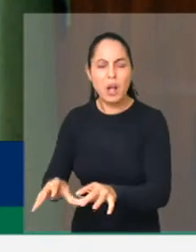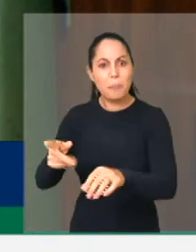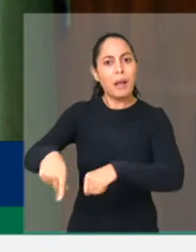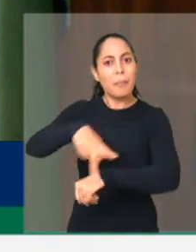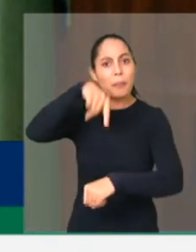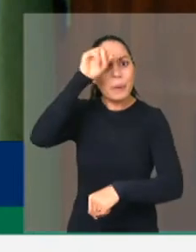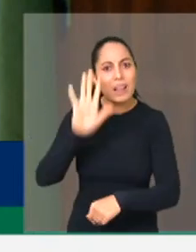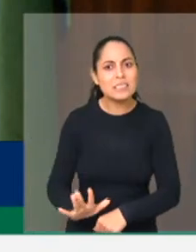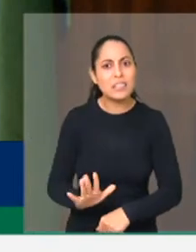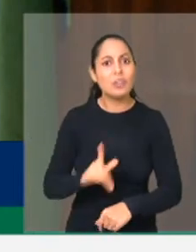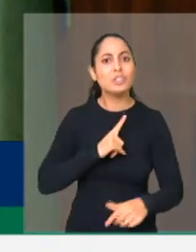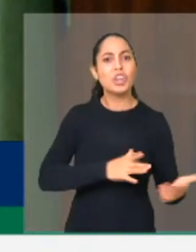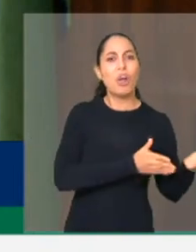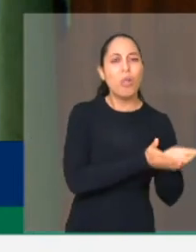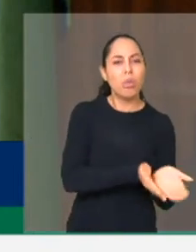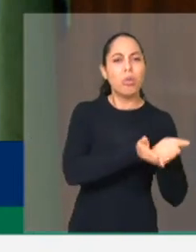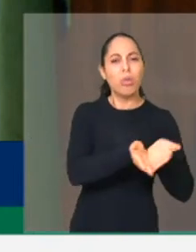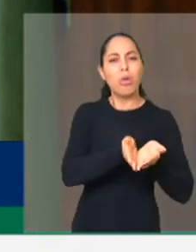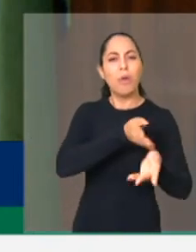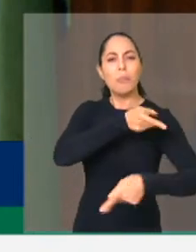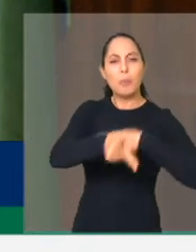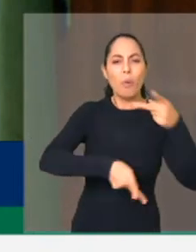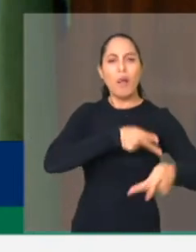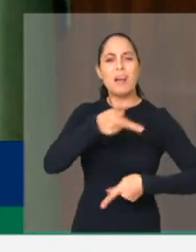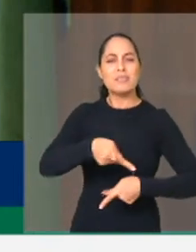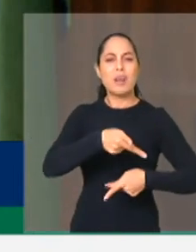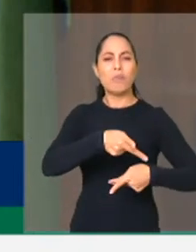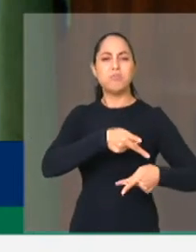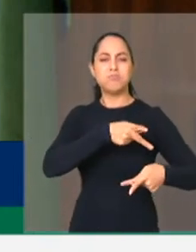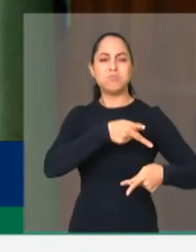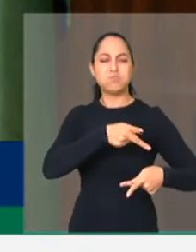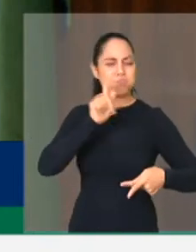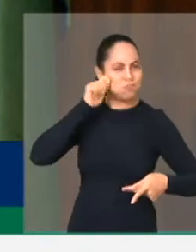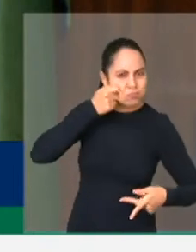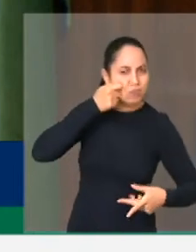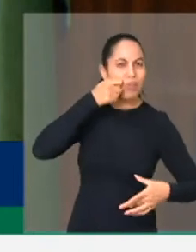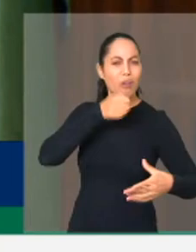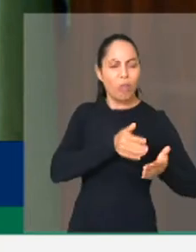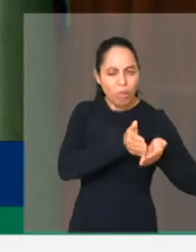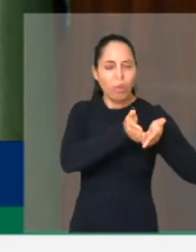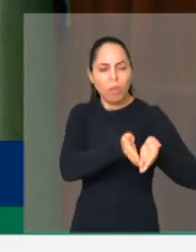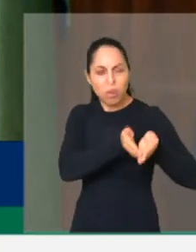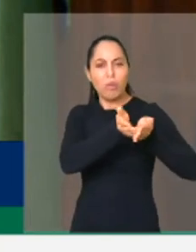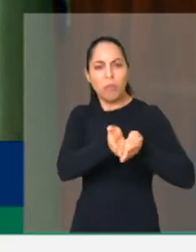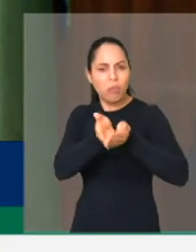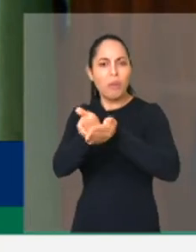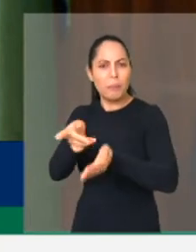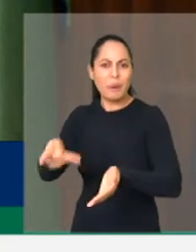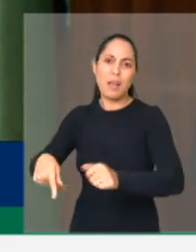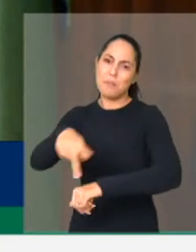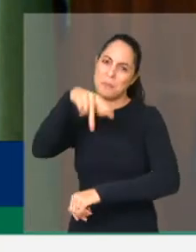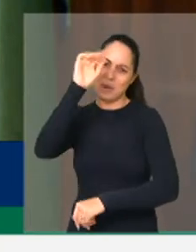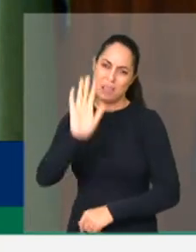NESTA TRAGÉDIA EM CURSO, A MAIOR CRISE SANITÁRIA EXPERIMENTADA PELAS GERAÇÕES VIVAS, QUE AGUDO IZA UMA CRISE ECONÔMICA, DESEMPREGO, FOME